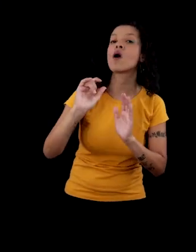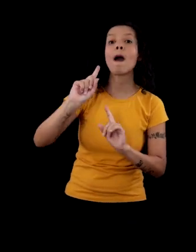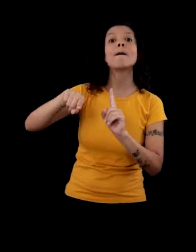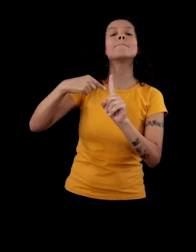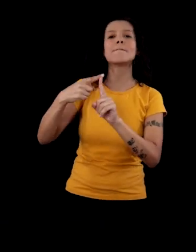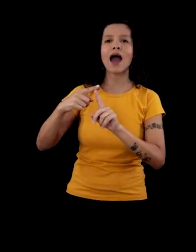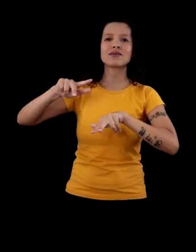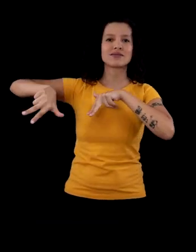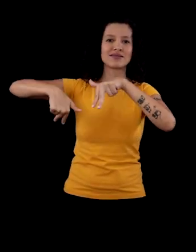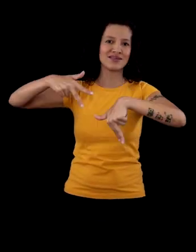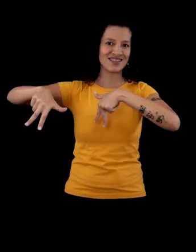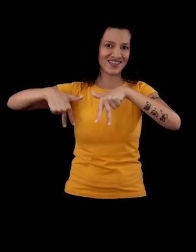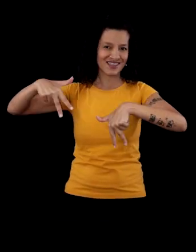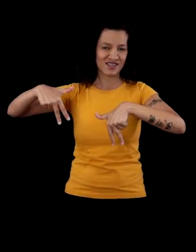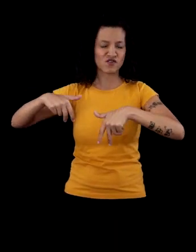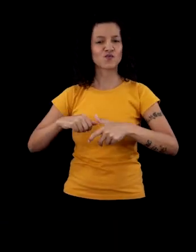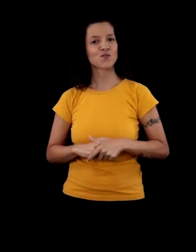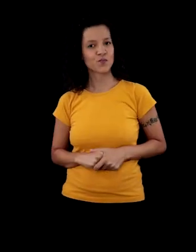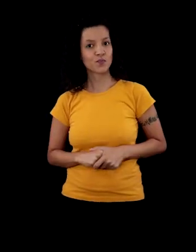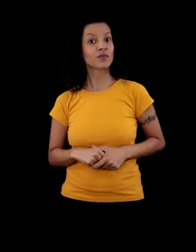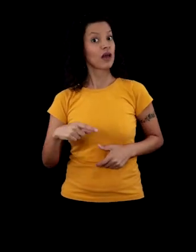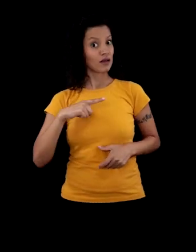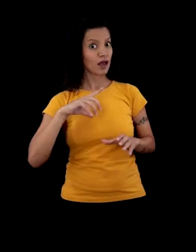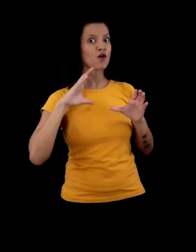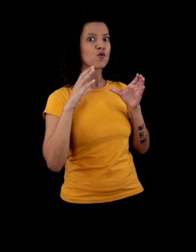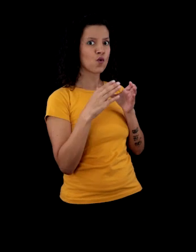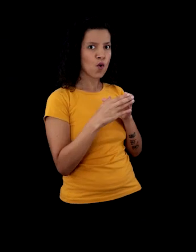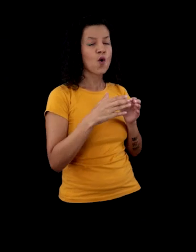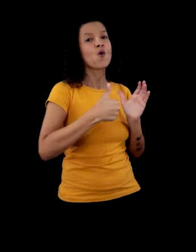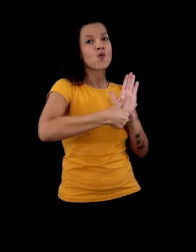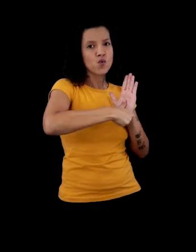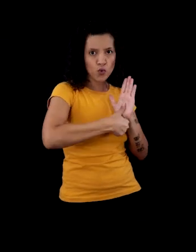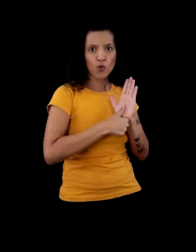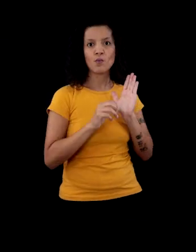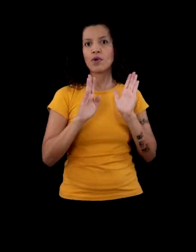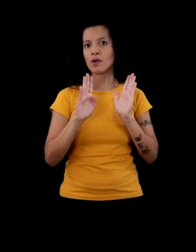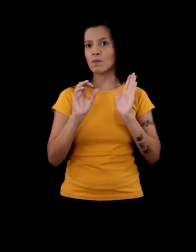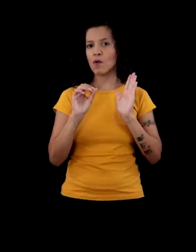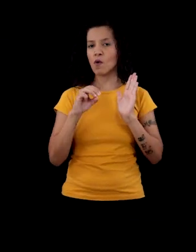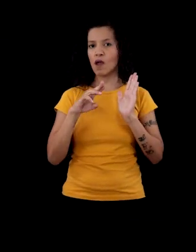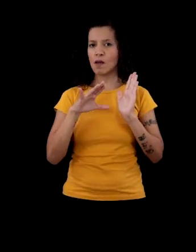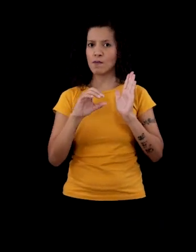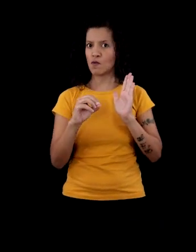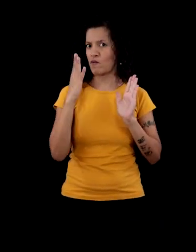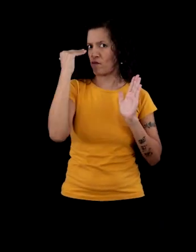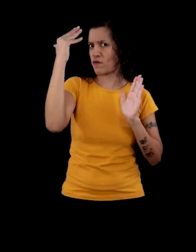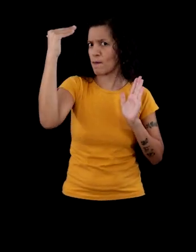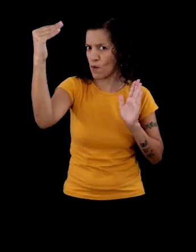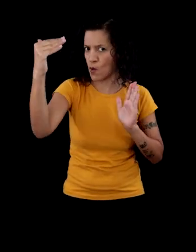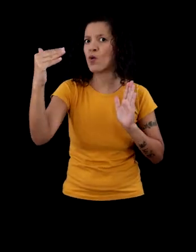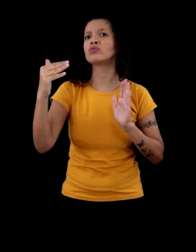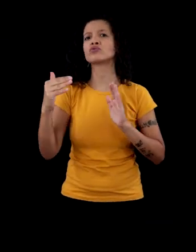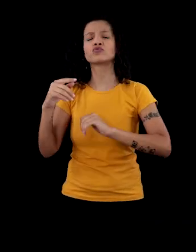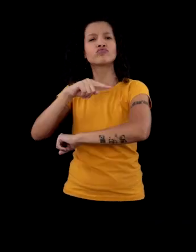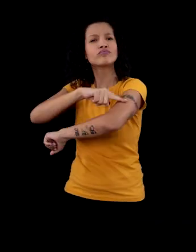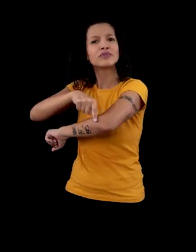e a dança sendo executada ali. Nós tínhamos um clube muito famoso aqui em Igarapé-Miri – o Clube Boêmio – que era o clube da esquina,